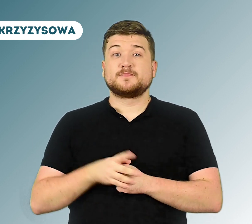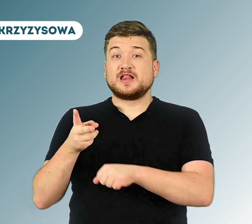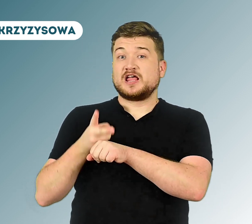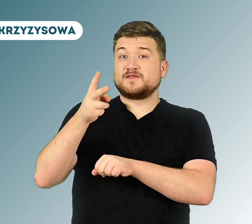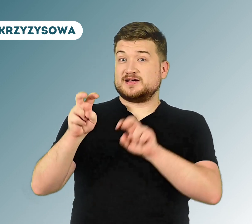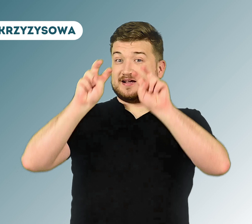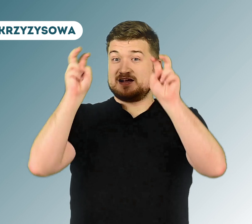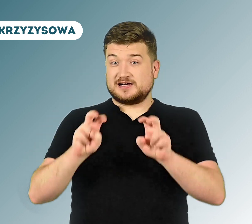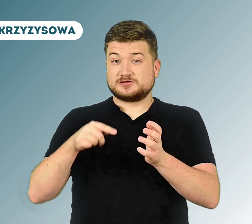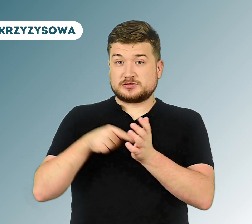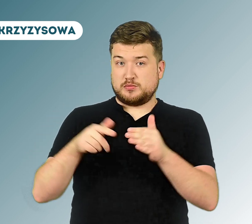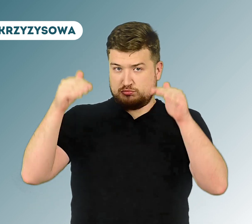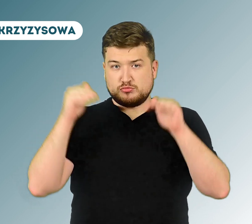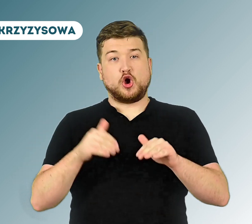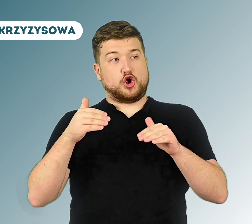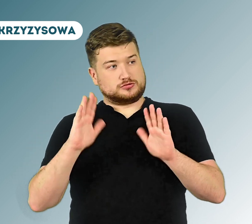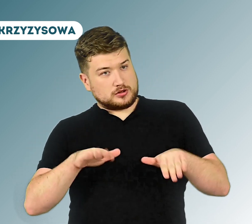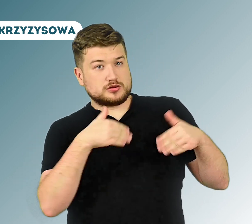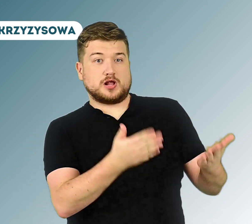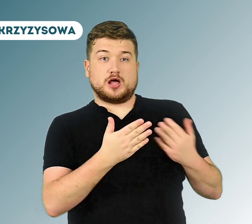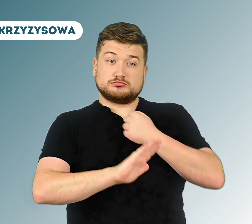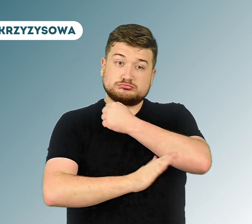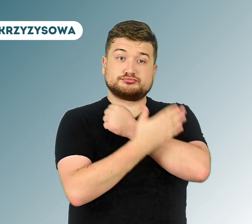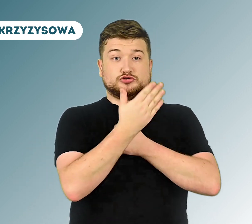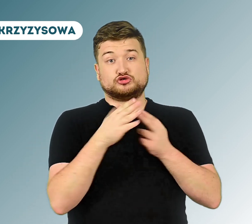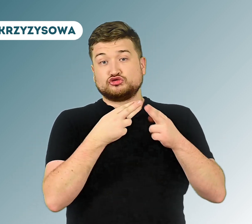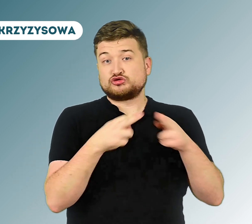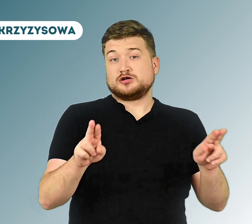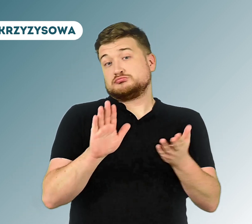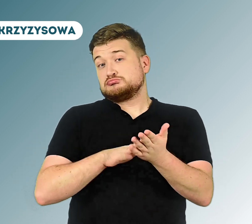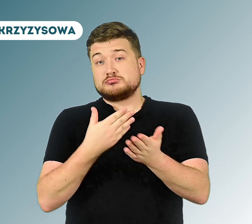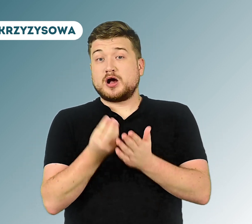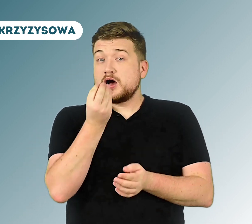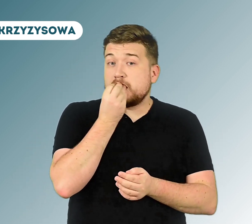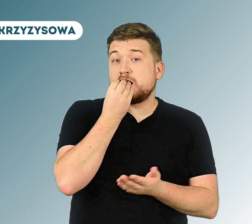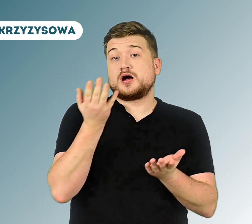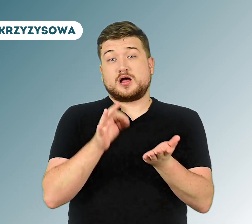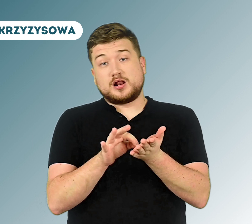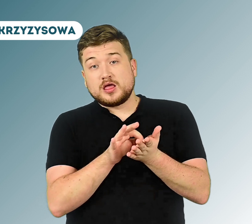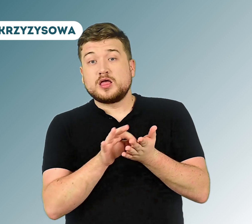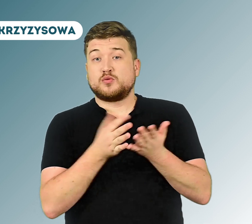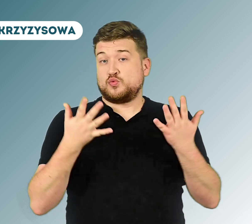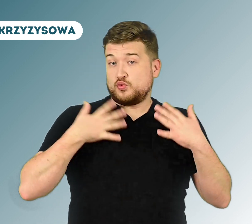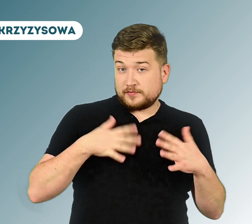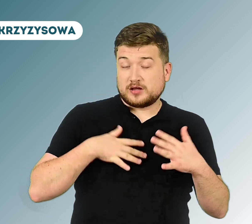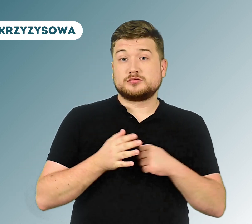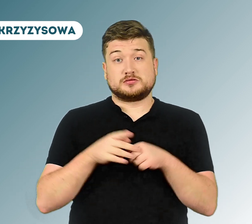W ramach działań zespół może dać: wsparcie rzeczowe w postaci wyżywienia, leków oraz ubrań,